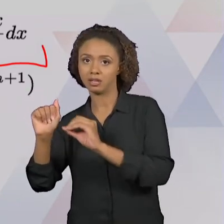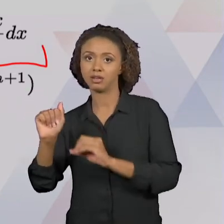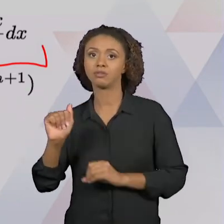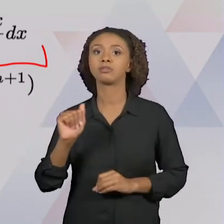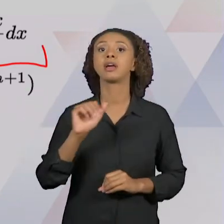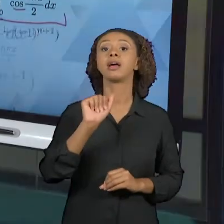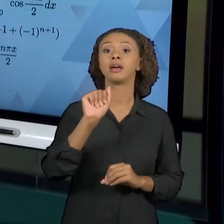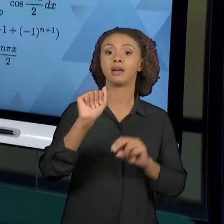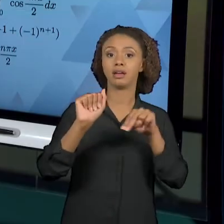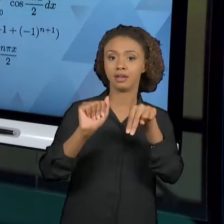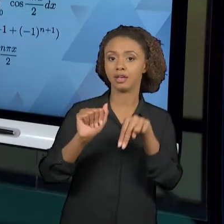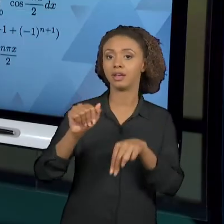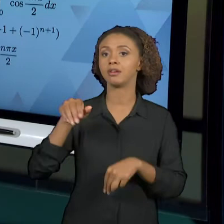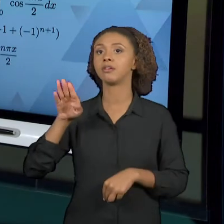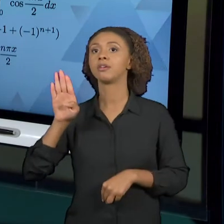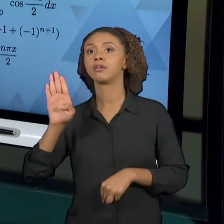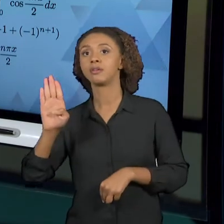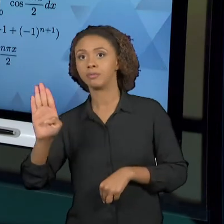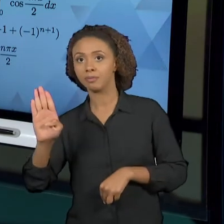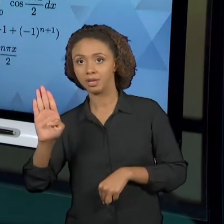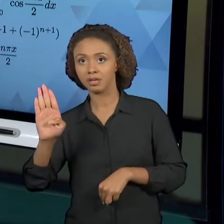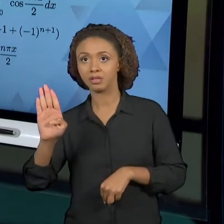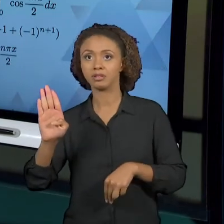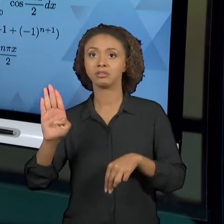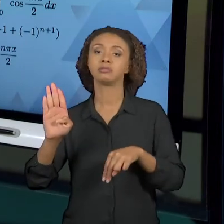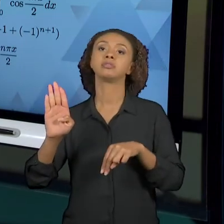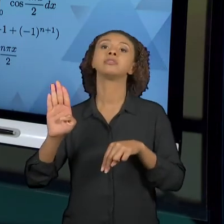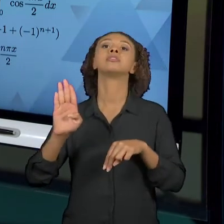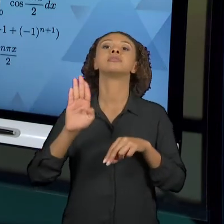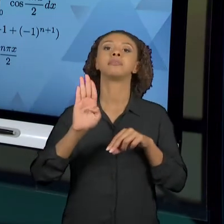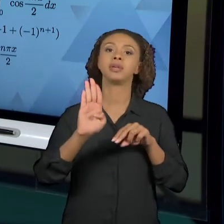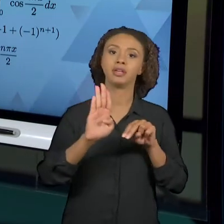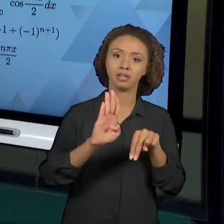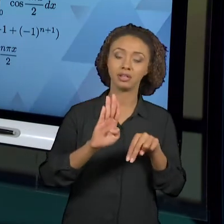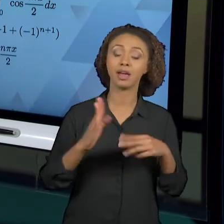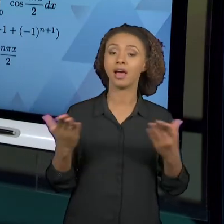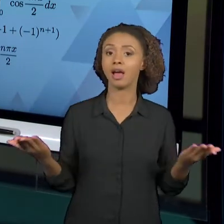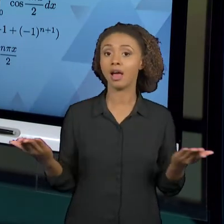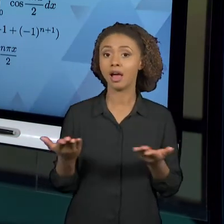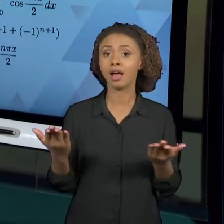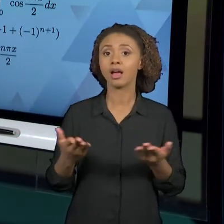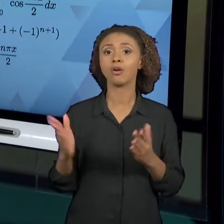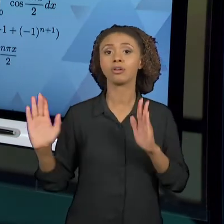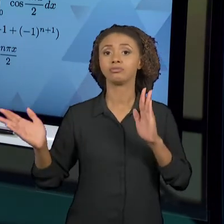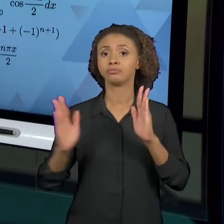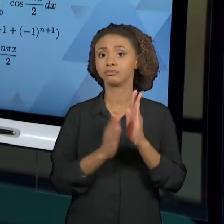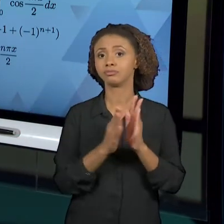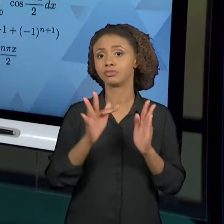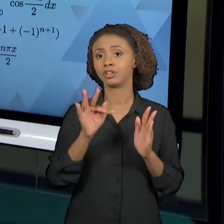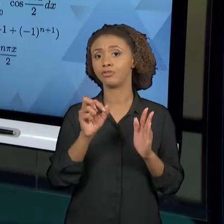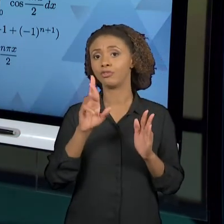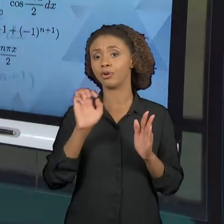E SUBSTITUINDO NA SÉRIE DE FOURIER COMPLETA DA FUNÇÃO, A GENTE VAI CHEGAR NISSO DAQUI, A FUNÇÃO,